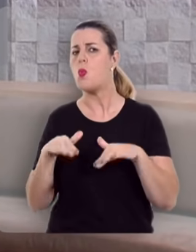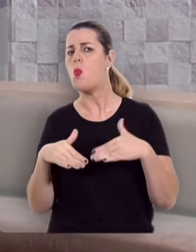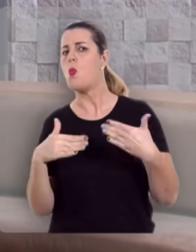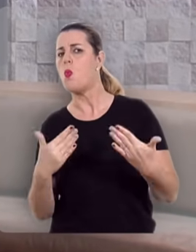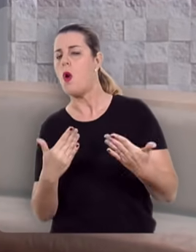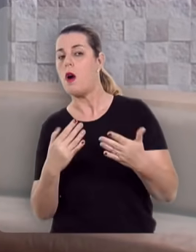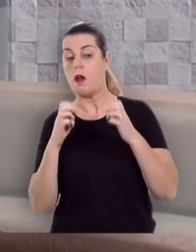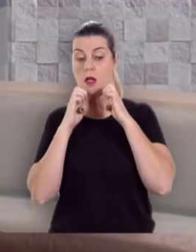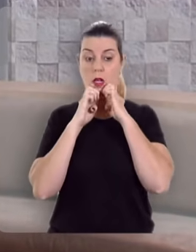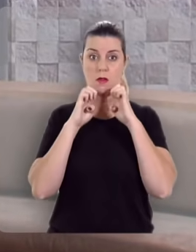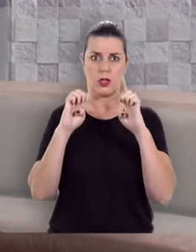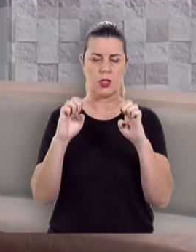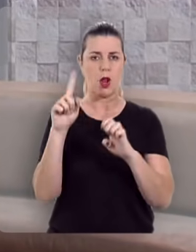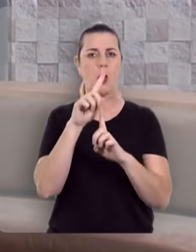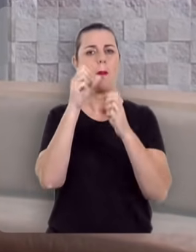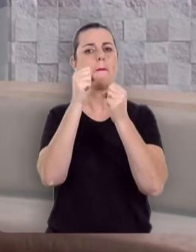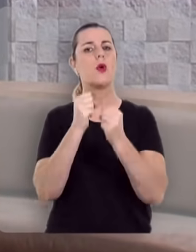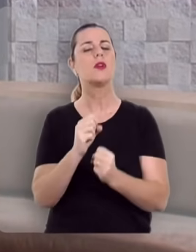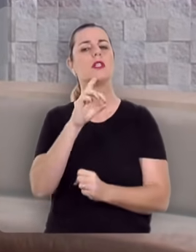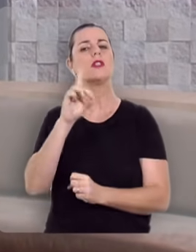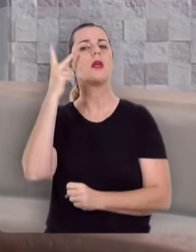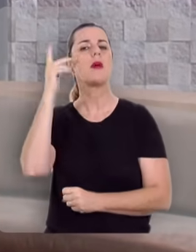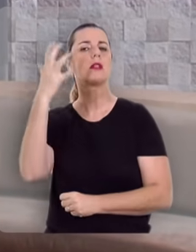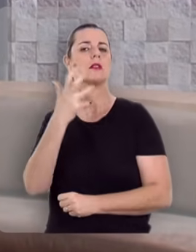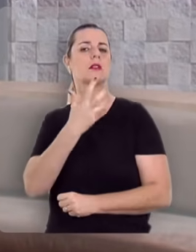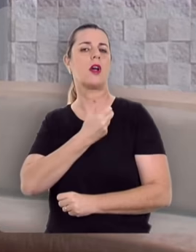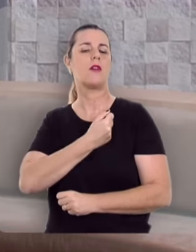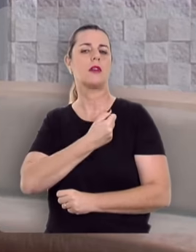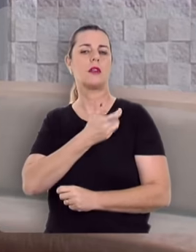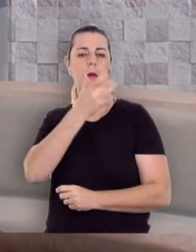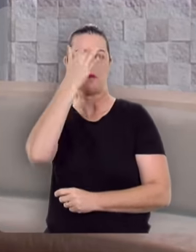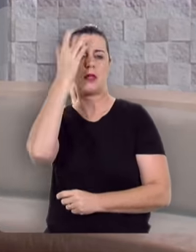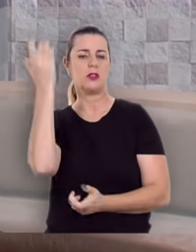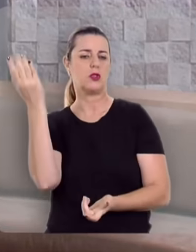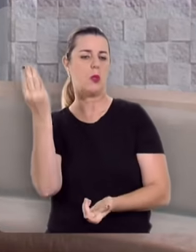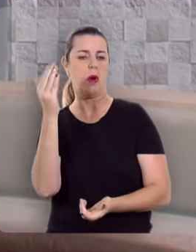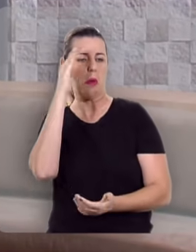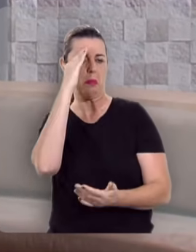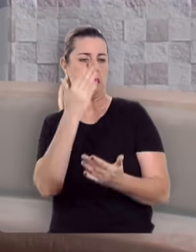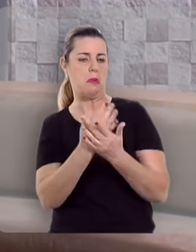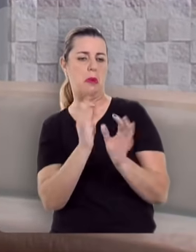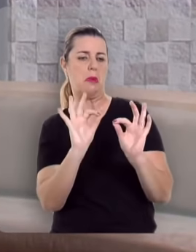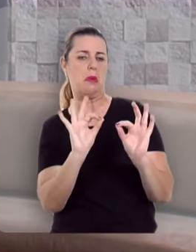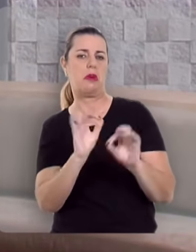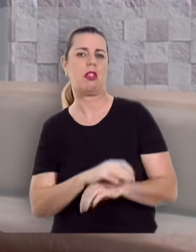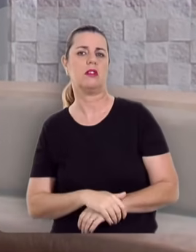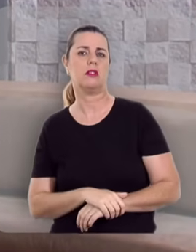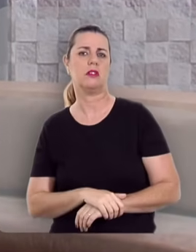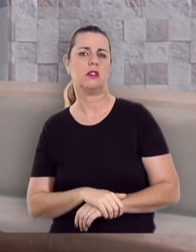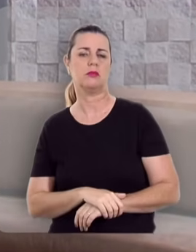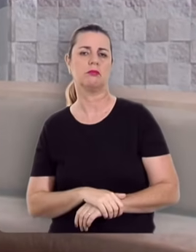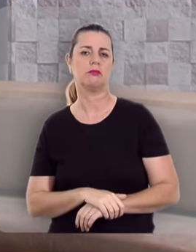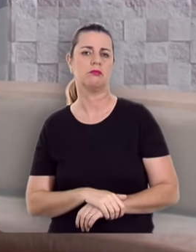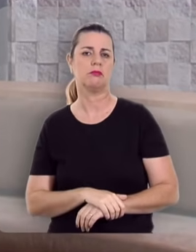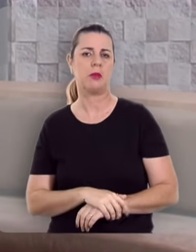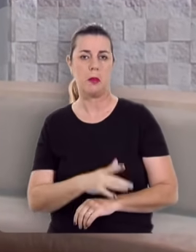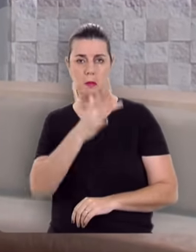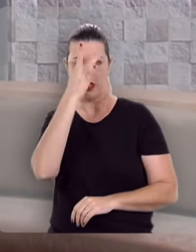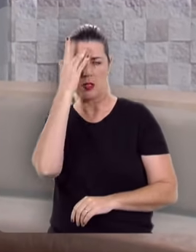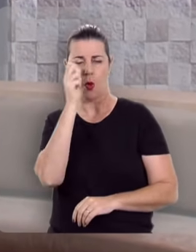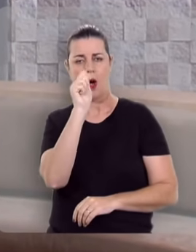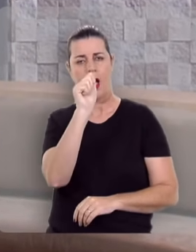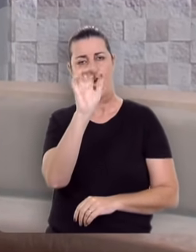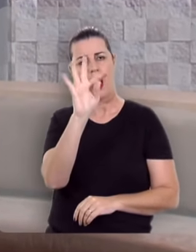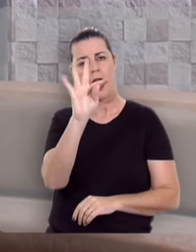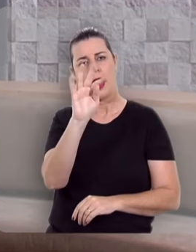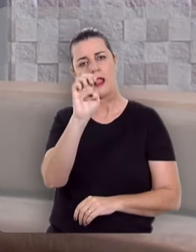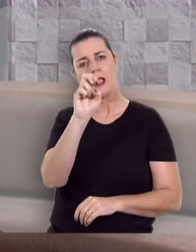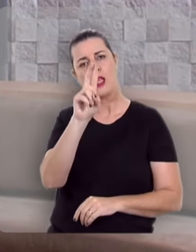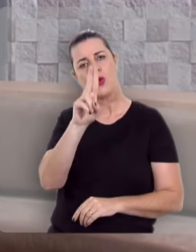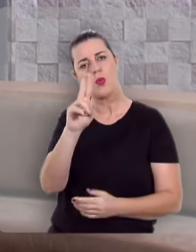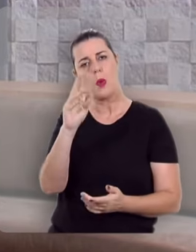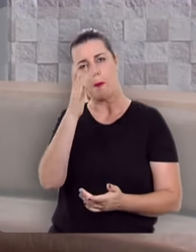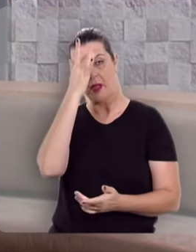o evangelho não é o poder de Deus para salvação do incrédulo daquele que não crer do ateu do cético